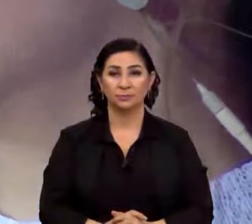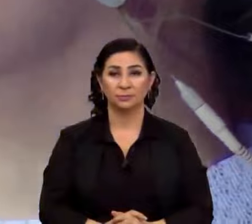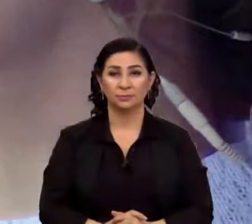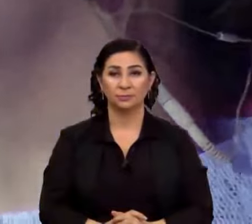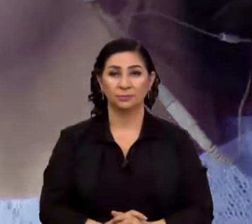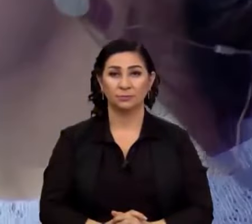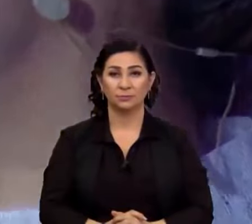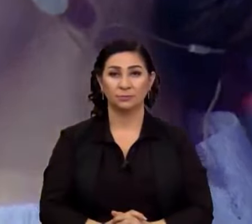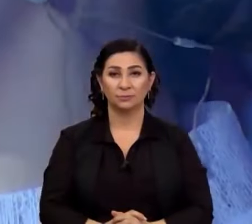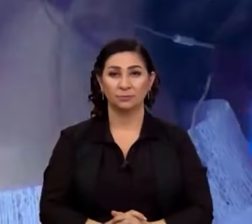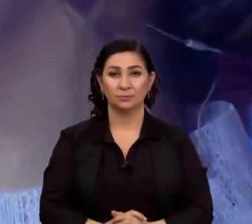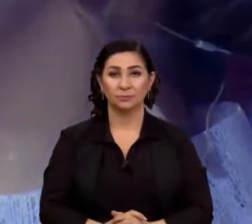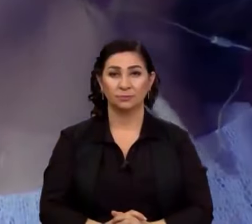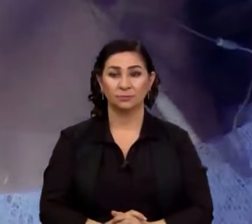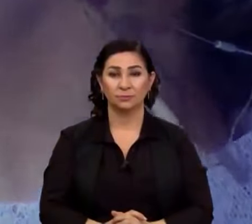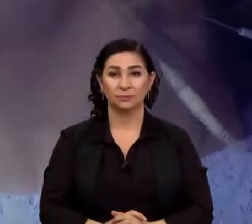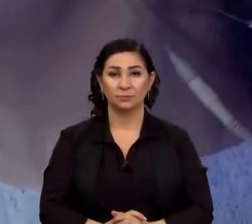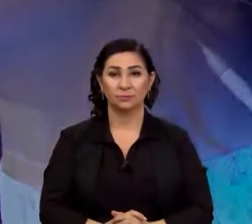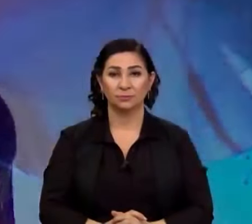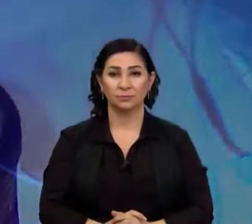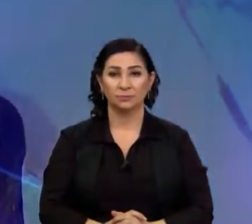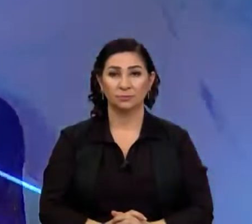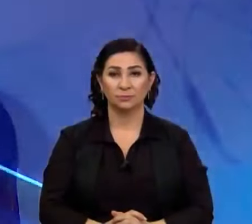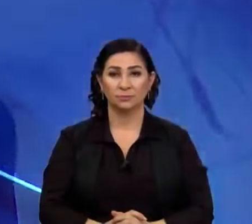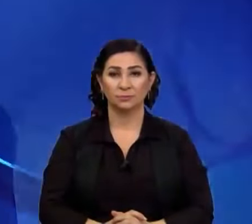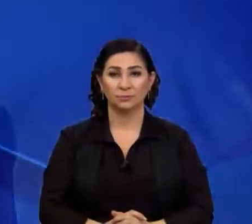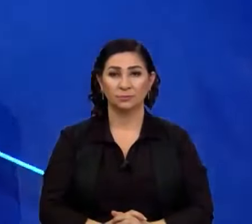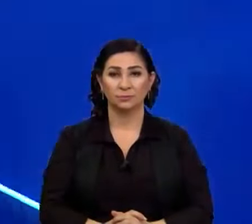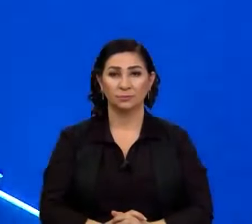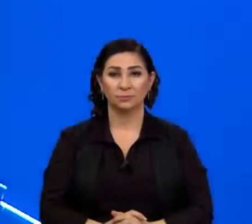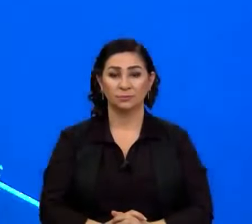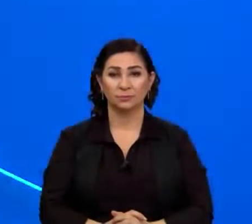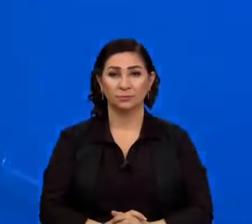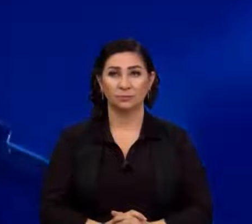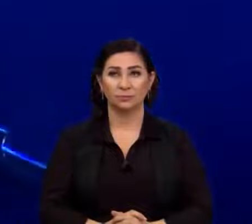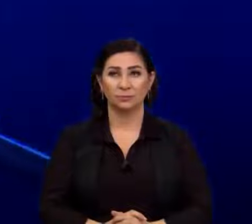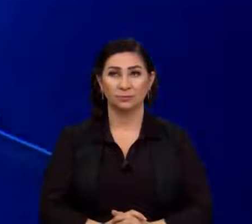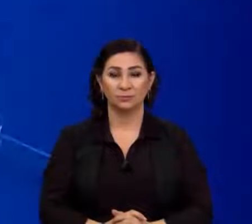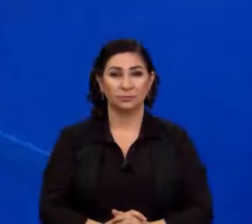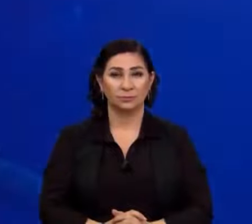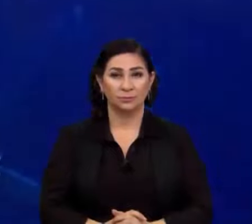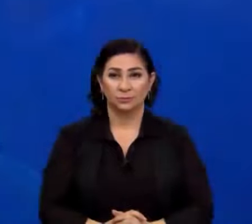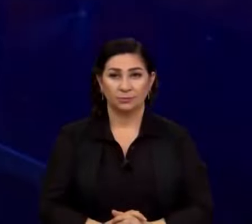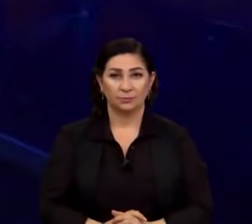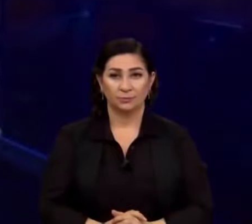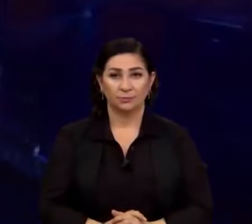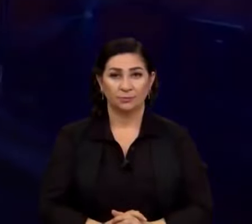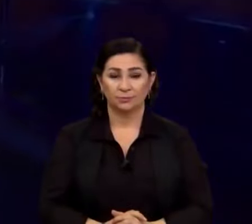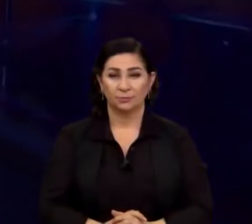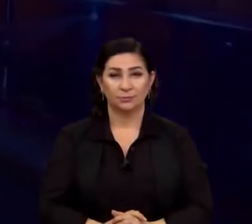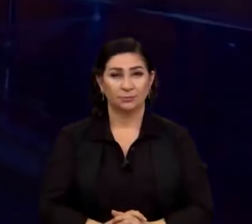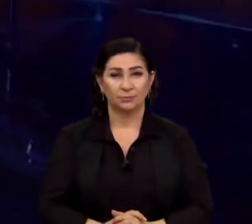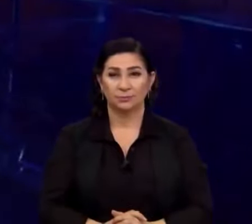yeniden Bir minicik kız bak duruyor orada